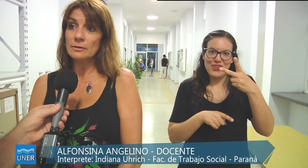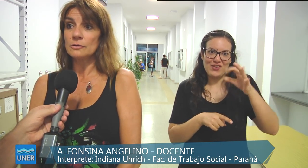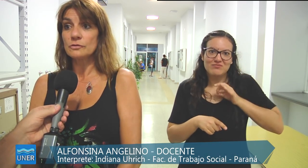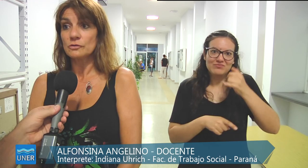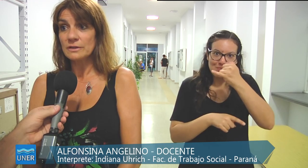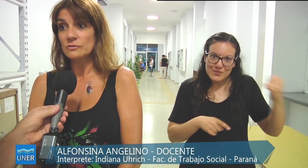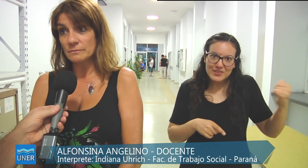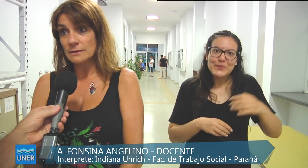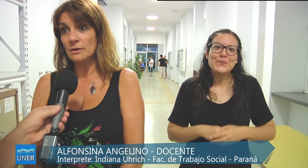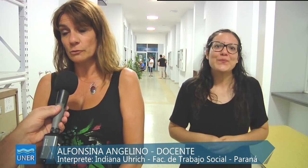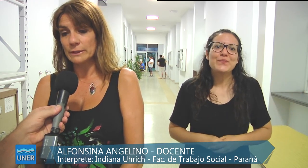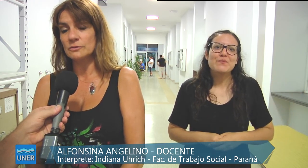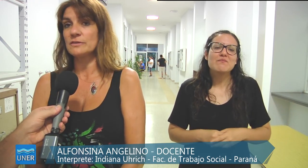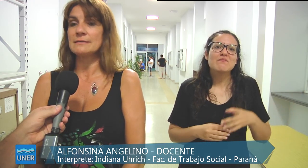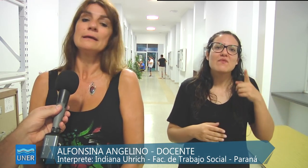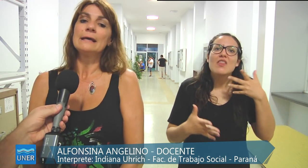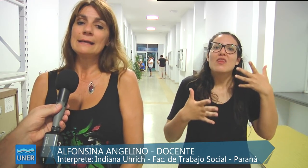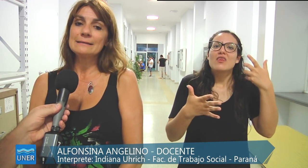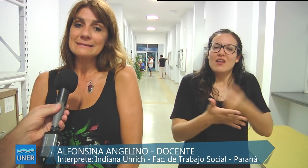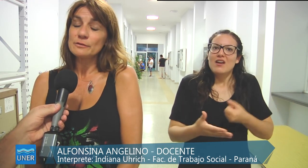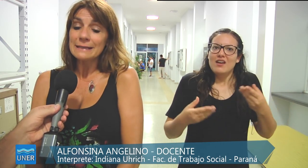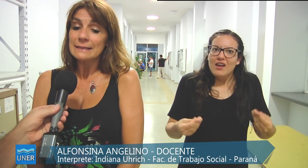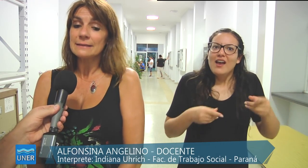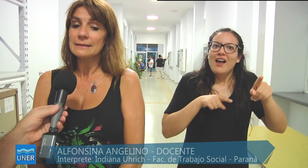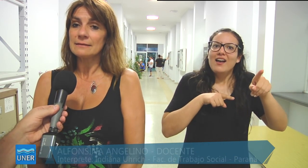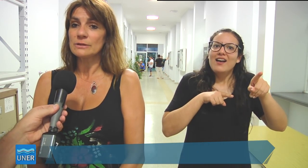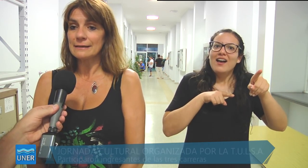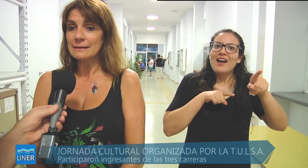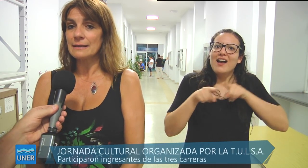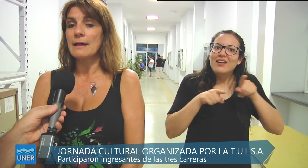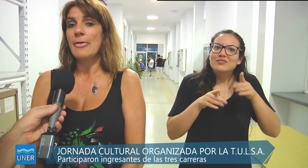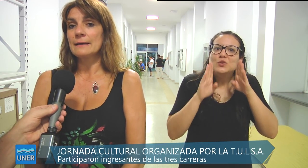de los dos años y medio que dura. El desafío más grande que es una carrera